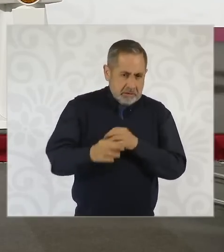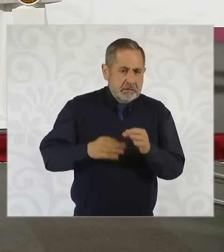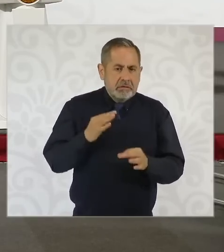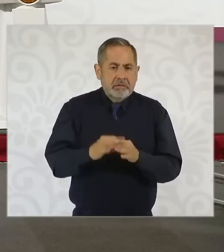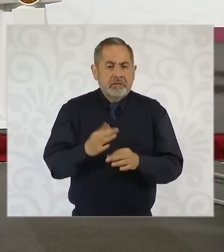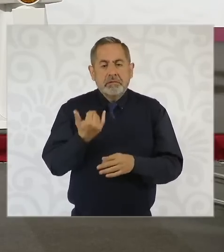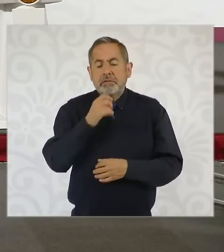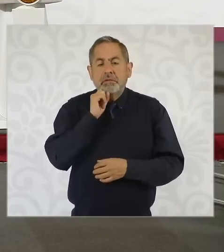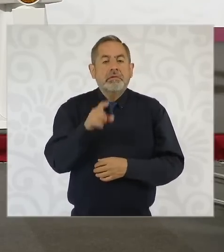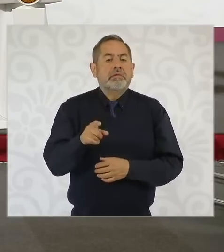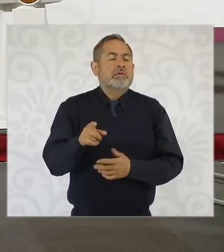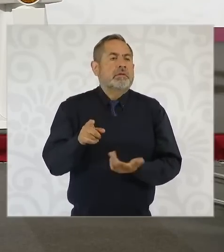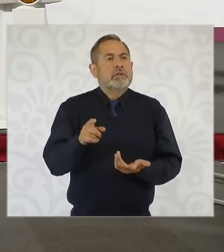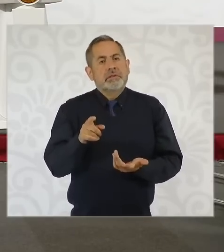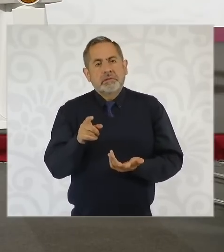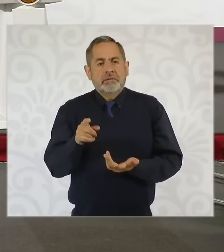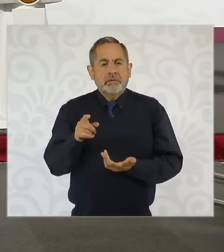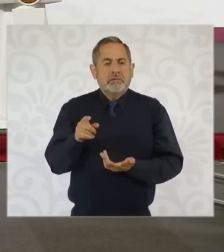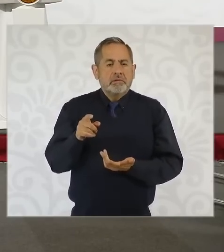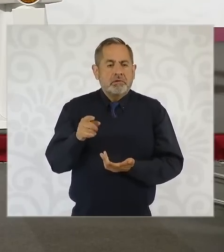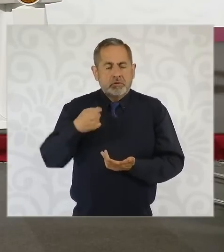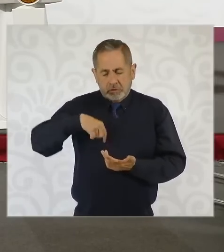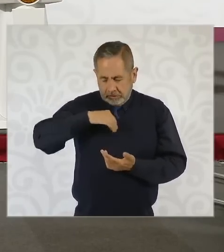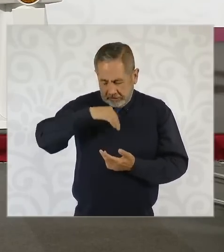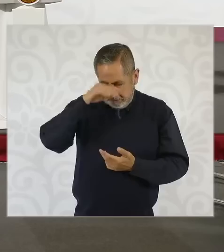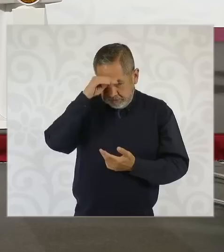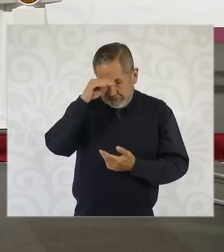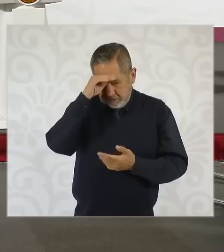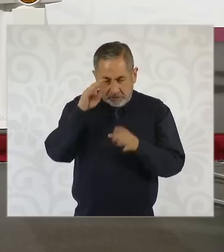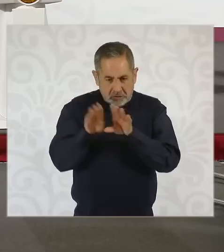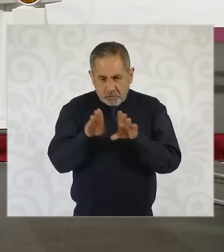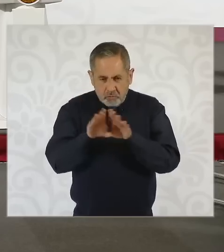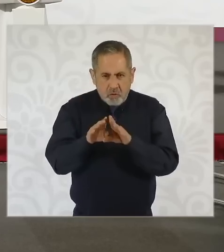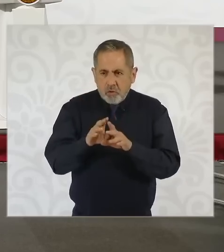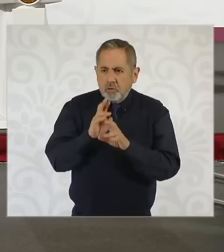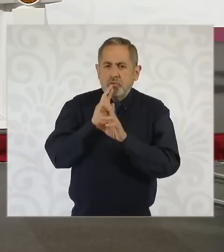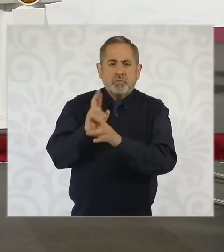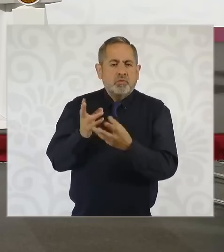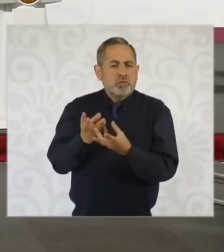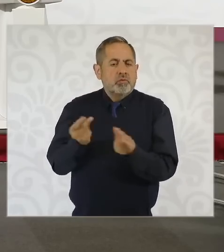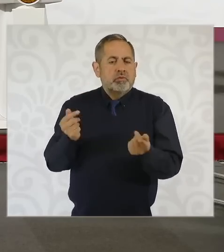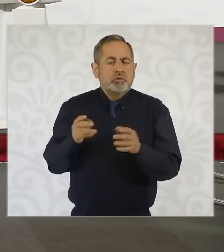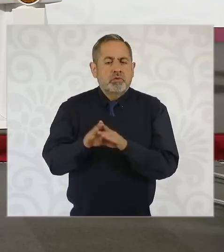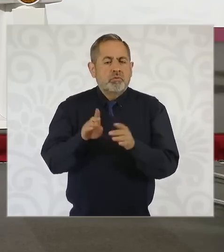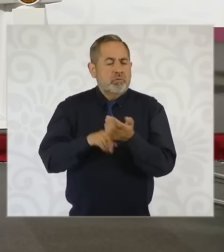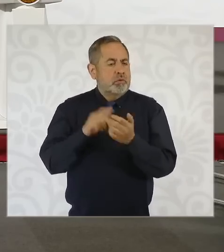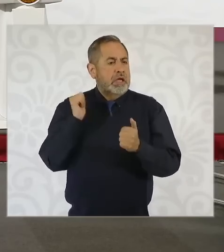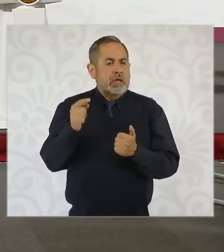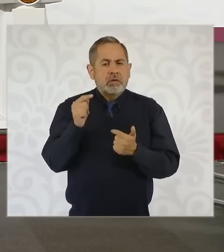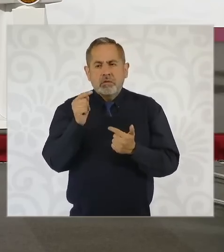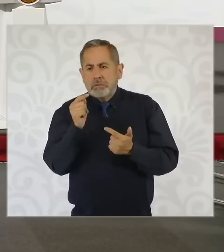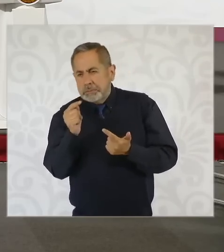eh Por definir las soluciones de algunos movimientos direccionales pero iniciamos